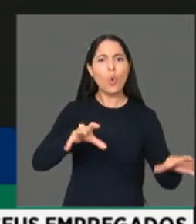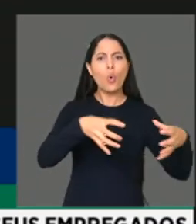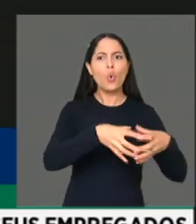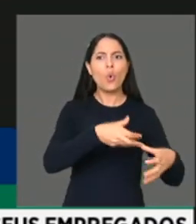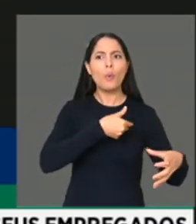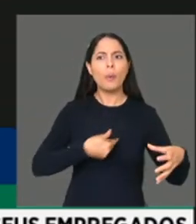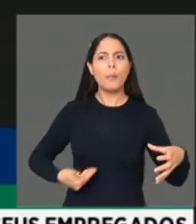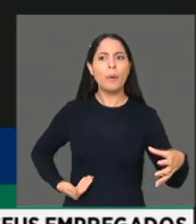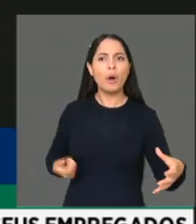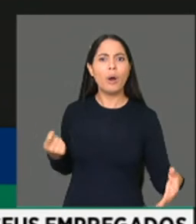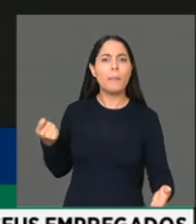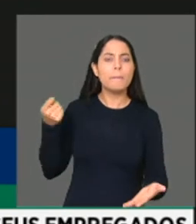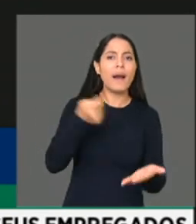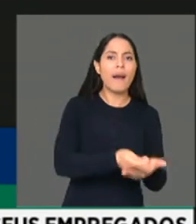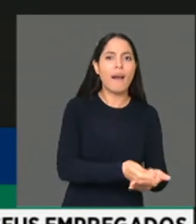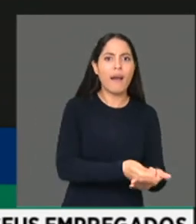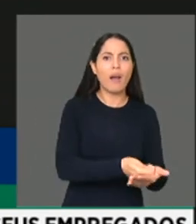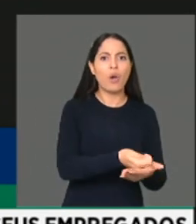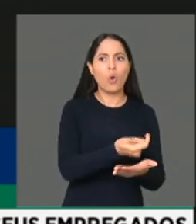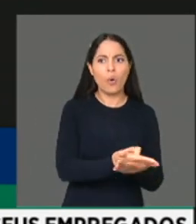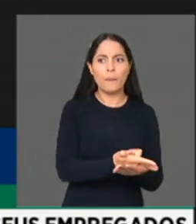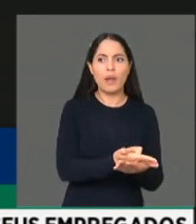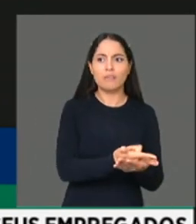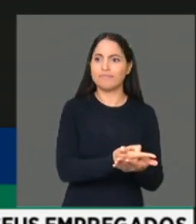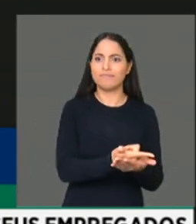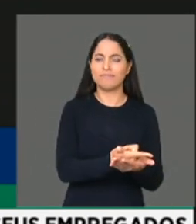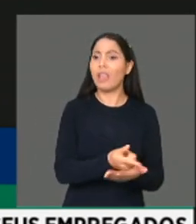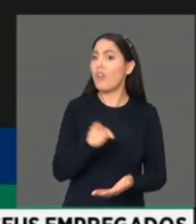VACINA SERÁ COMPRADA ANTES DE SER ENTREGUE AO SETOR PÚBLICO, ESTÁ FALTANDO COM A VERDADE! NÃO É ISSO QUE DIZ